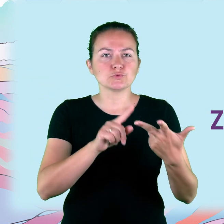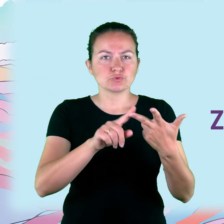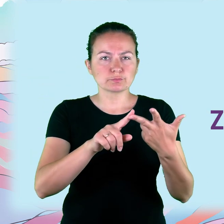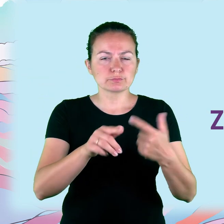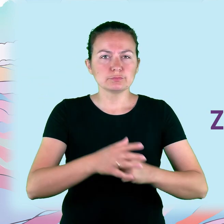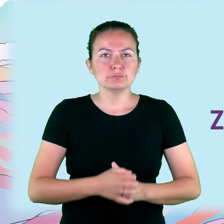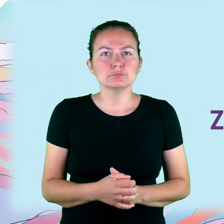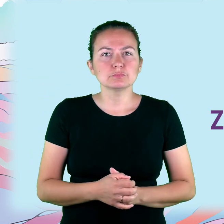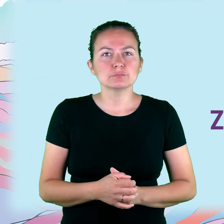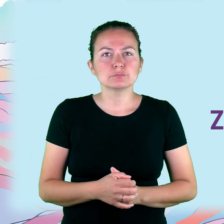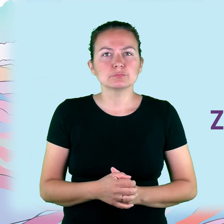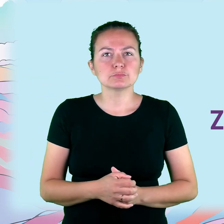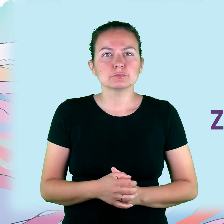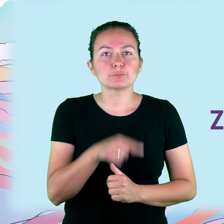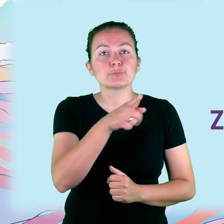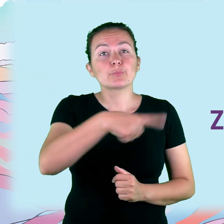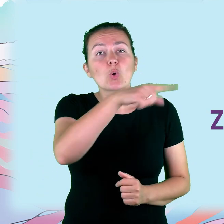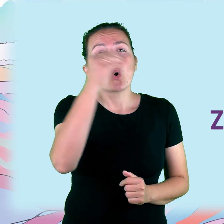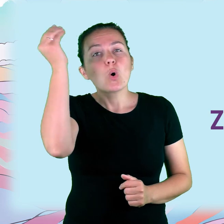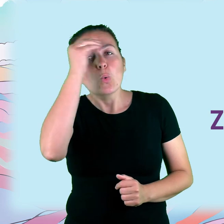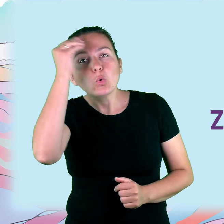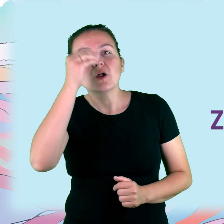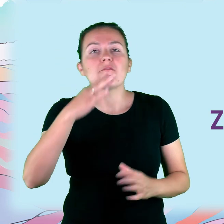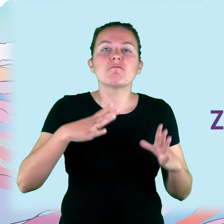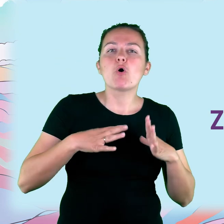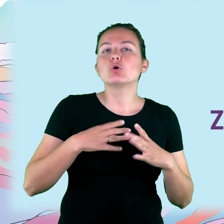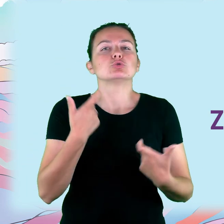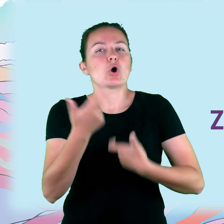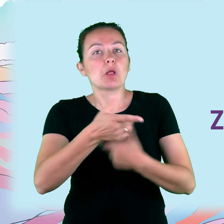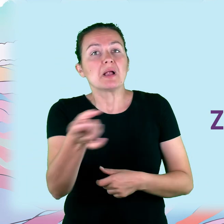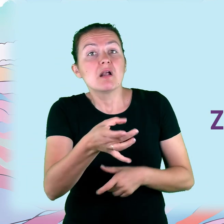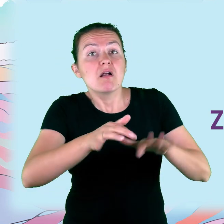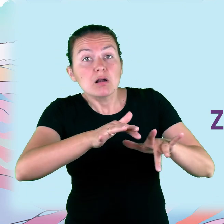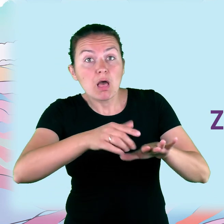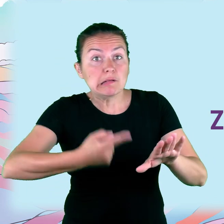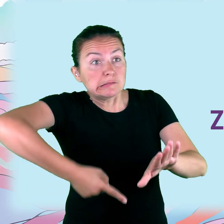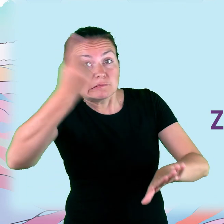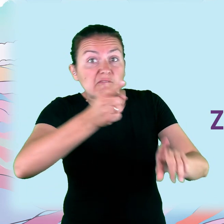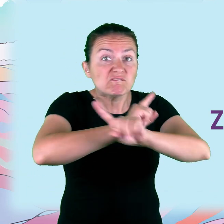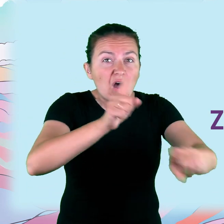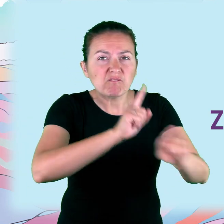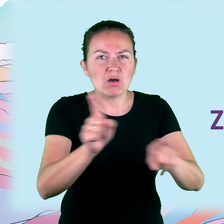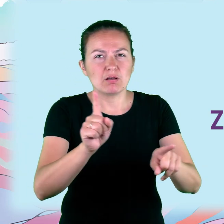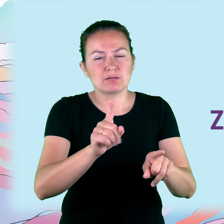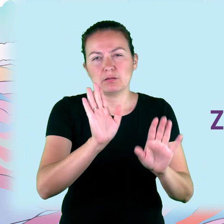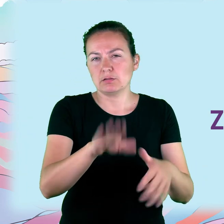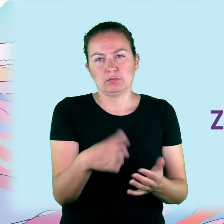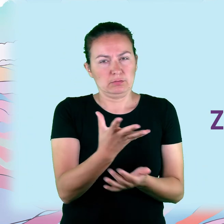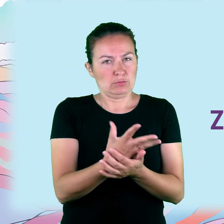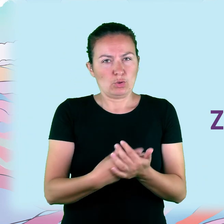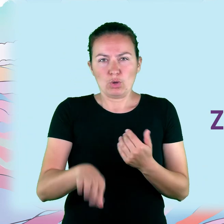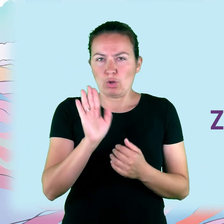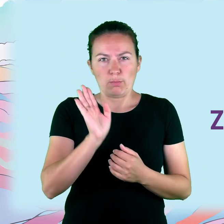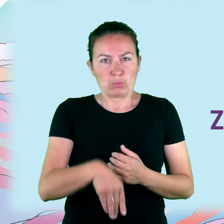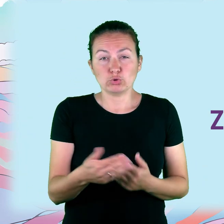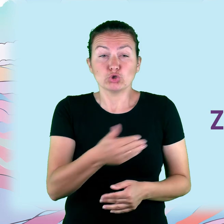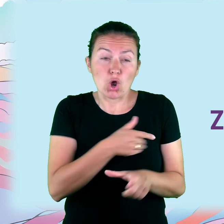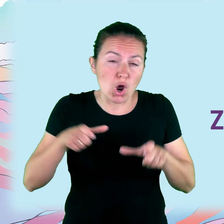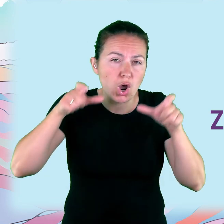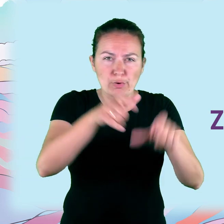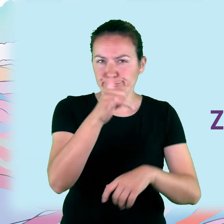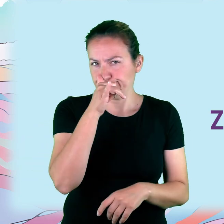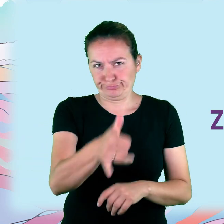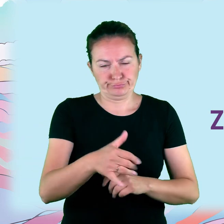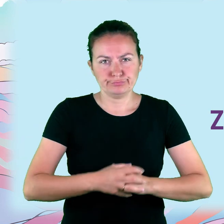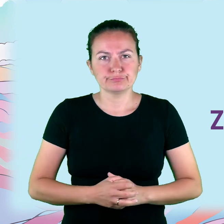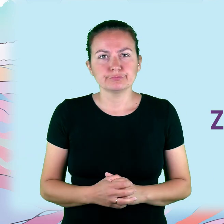3. Zabranianie uczniom grania w gry komputerowe w ich czasie wolnym, to walka z wiatrakami. Szkoła nie ma nad tym kontroli.